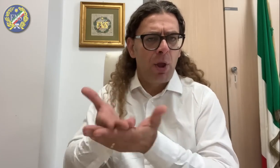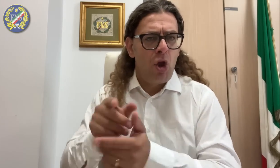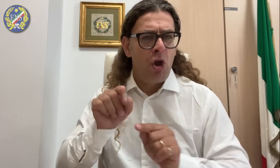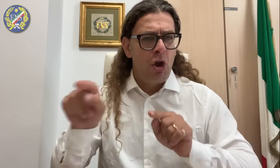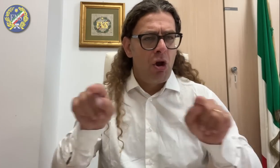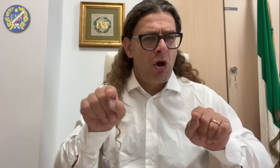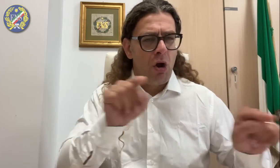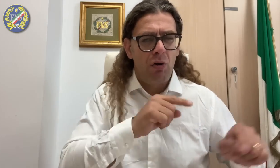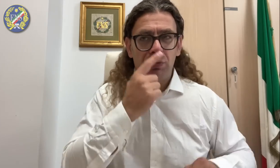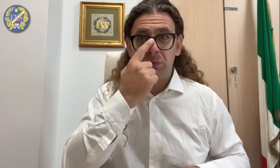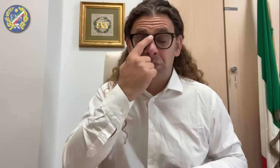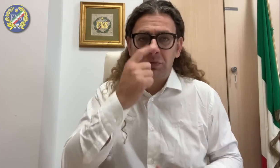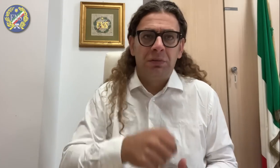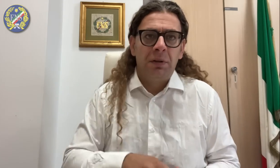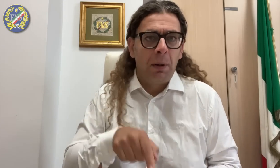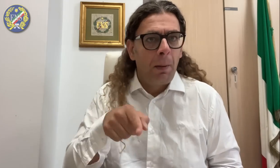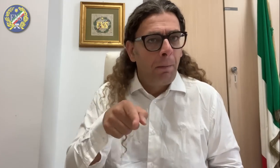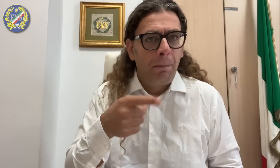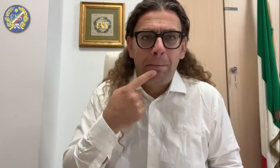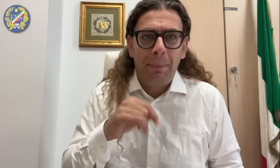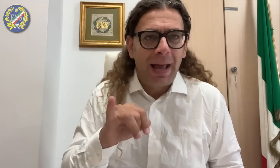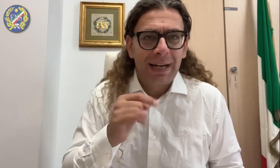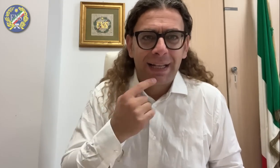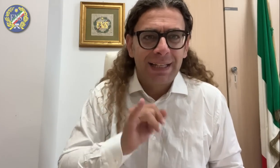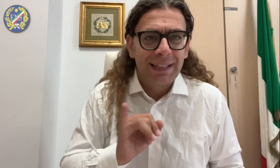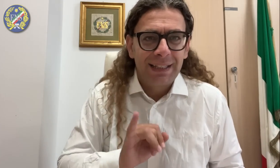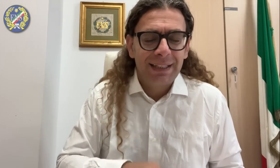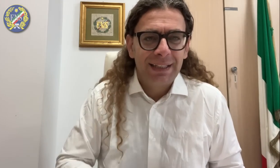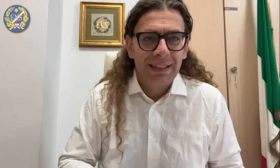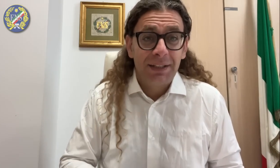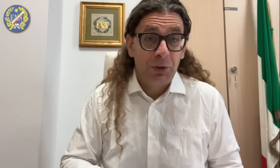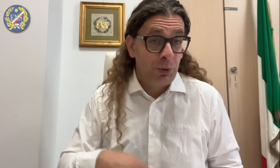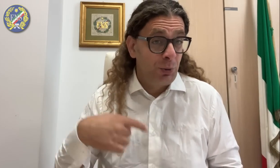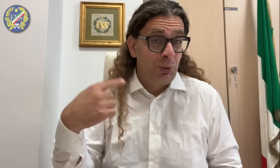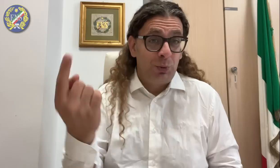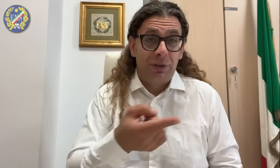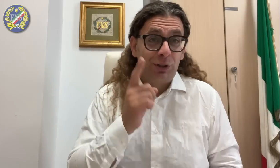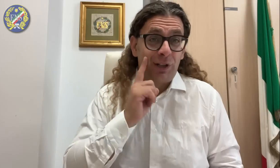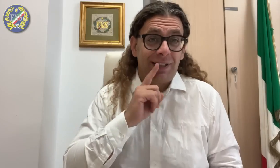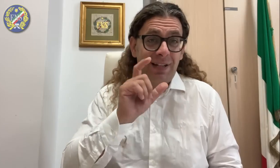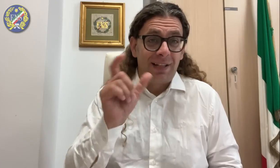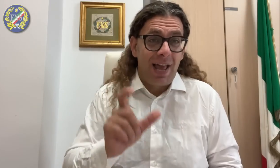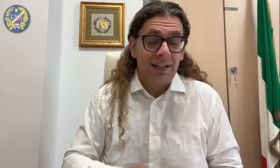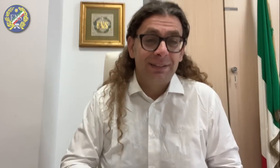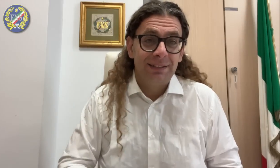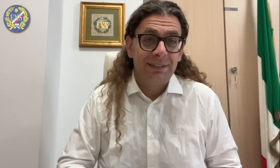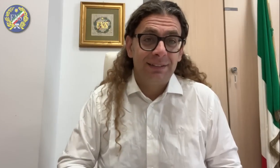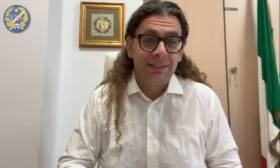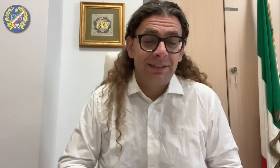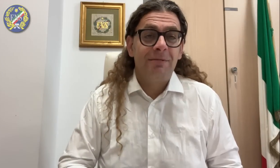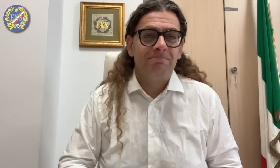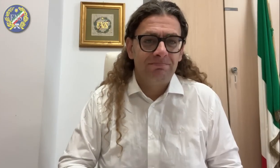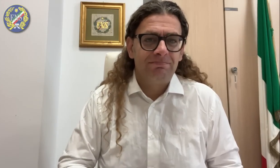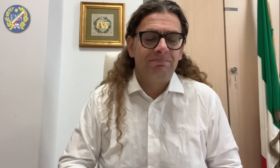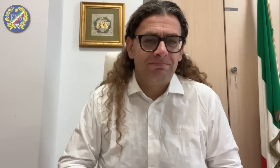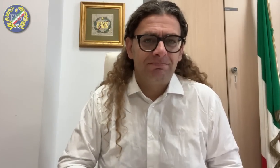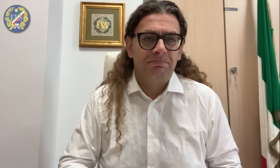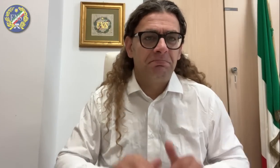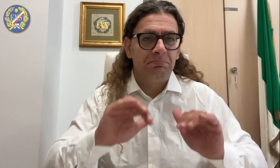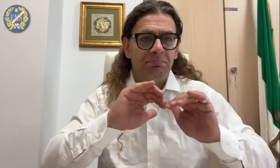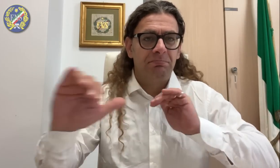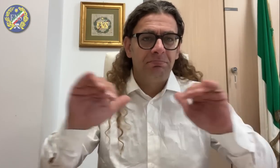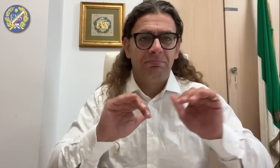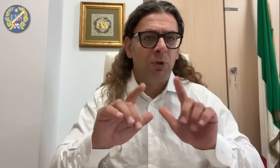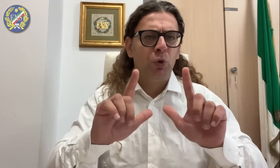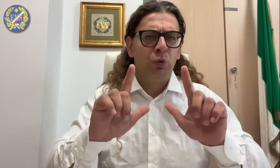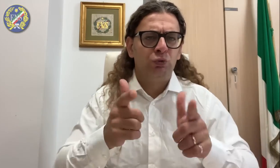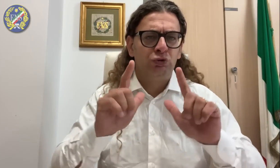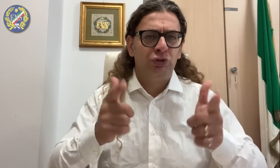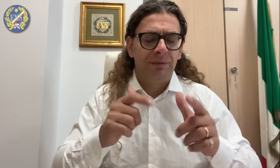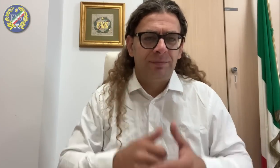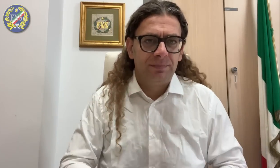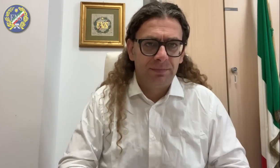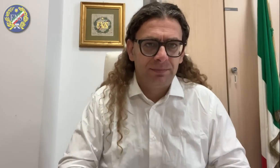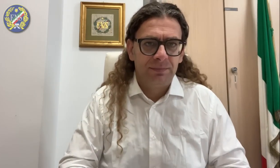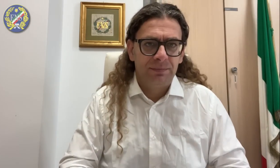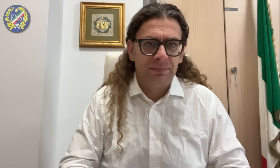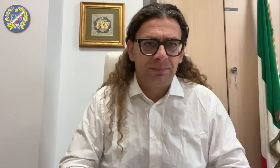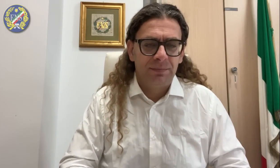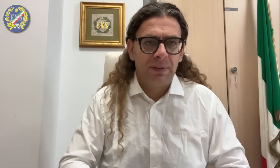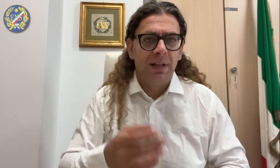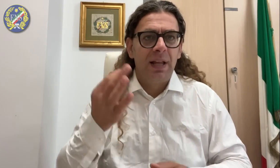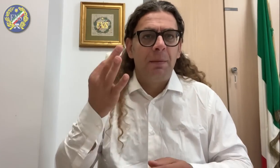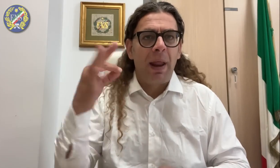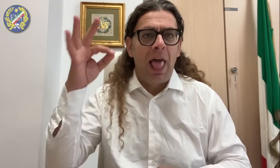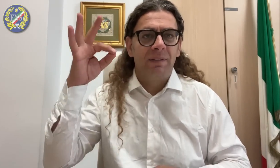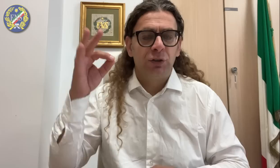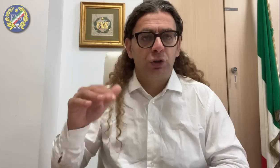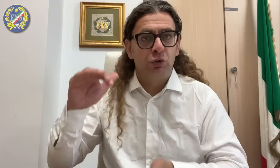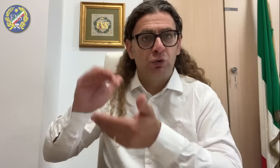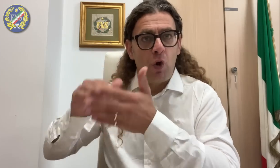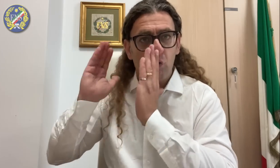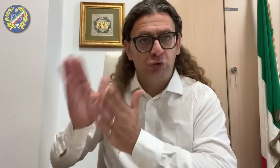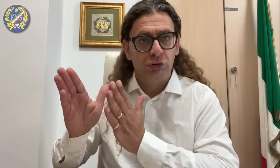tematiche, per la presentazione di progetti, per discutere sui testi di legge, lo facciamo nell’interesse di tutti i sordi italiani, senza distinzione.